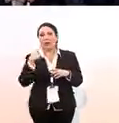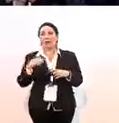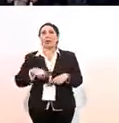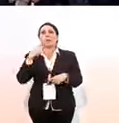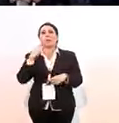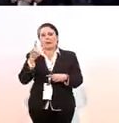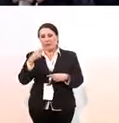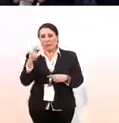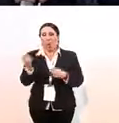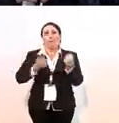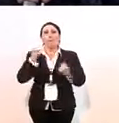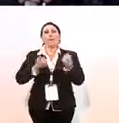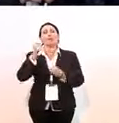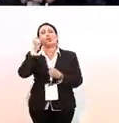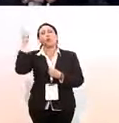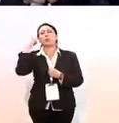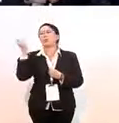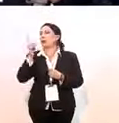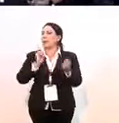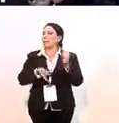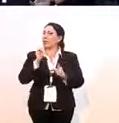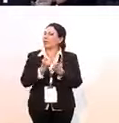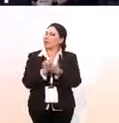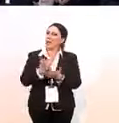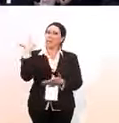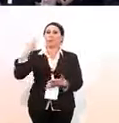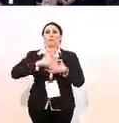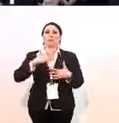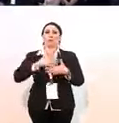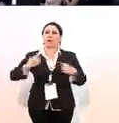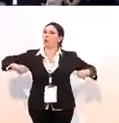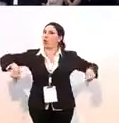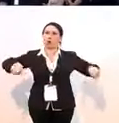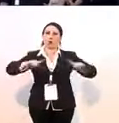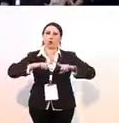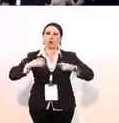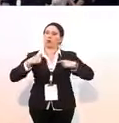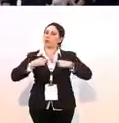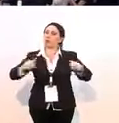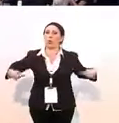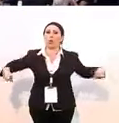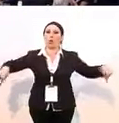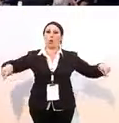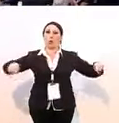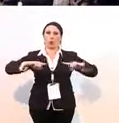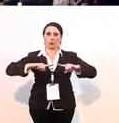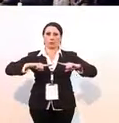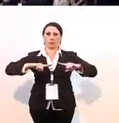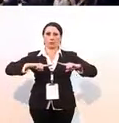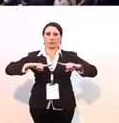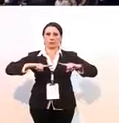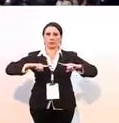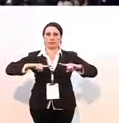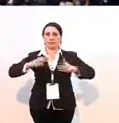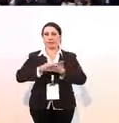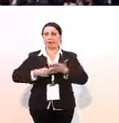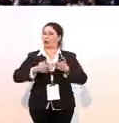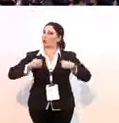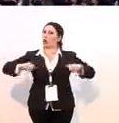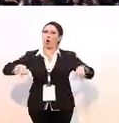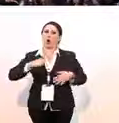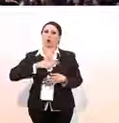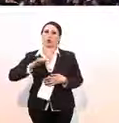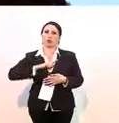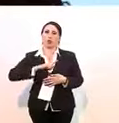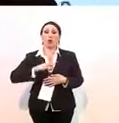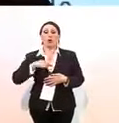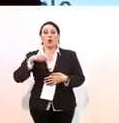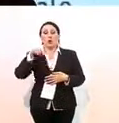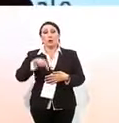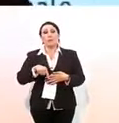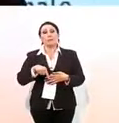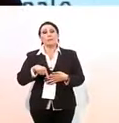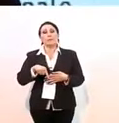culturale che rivendico a questa politica. Siamo noi! Tanto è vero che cosa fa questo